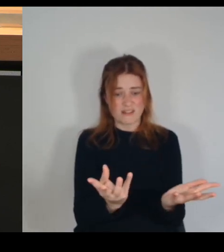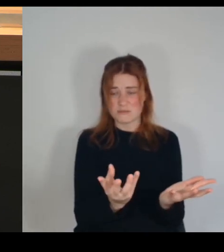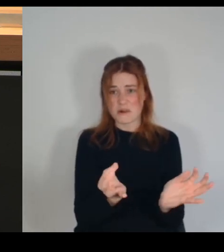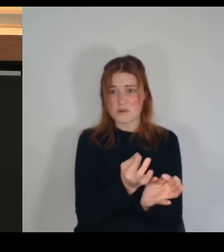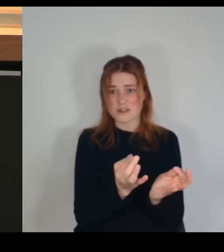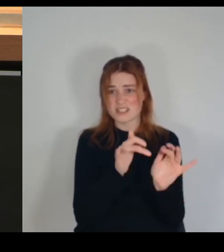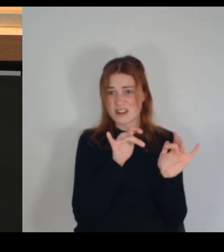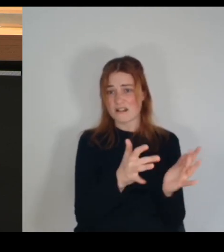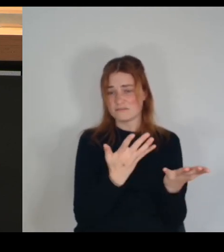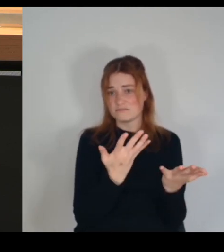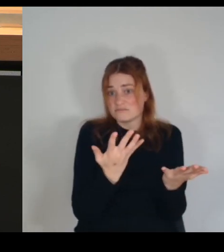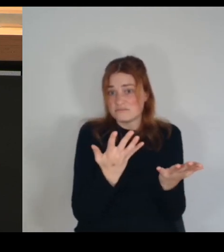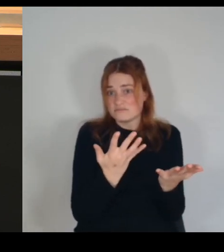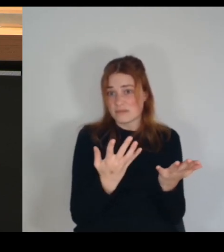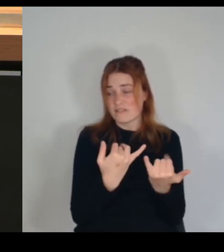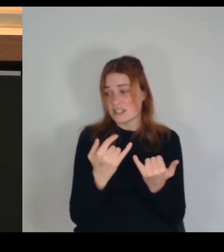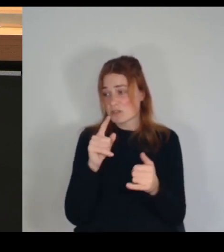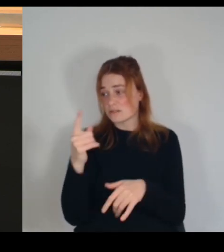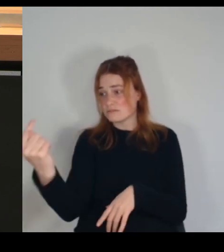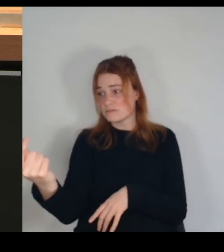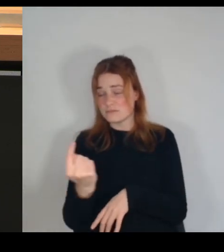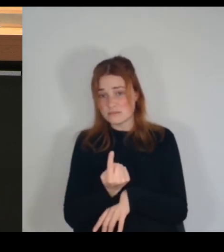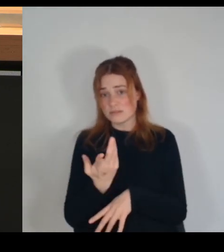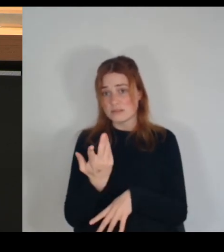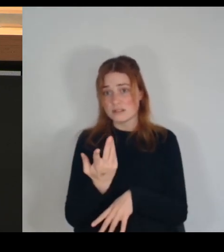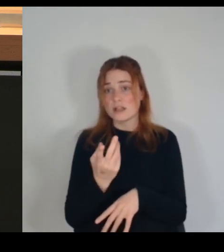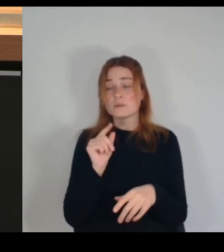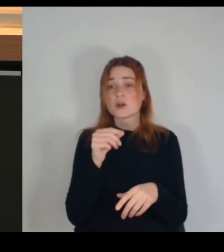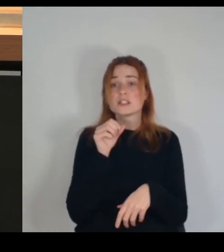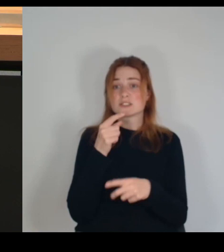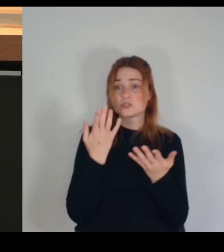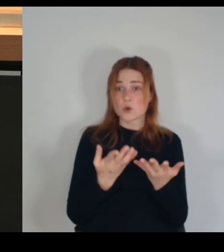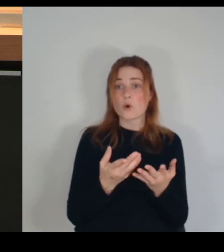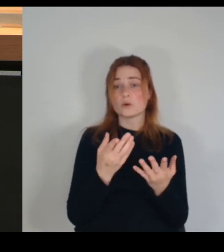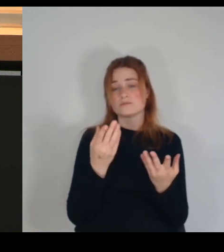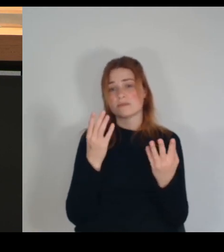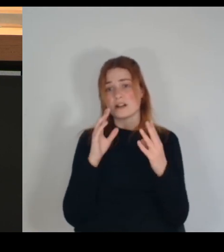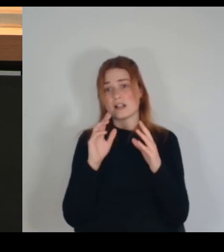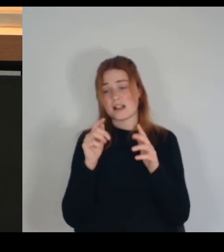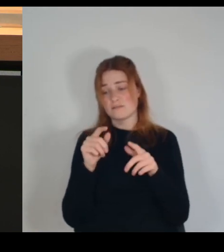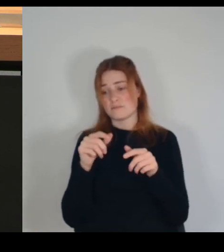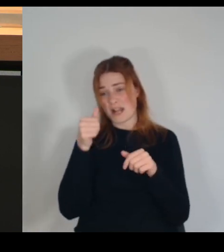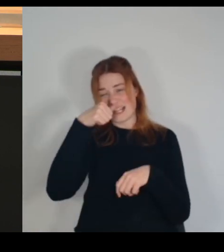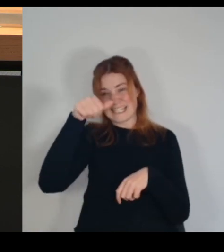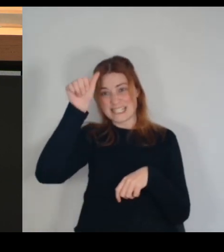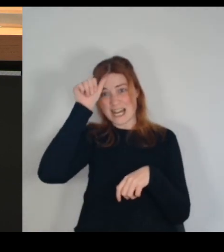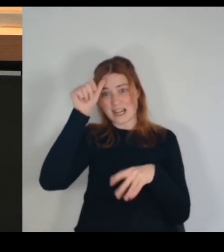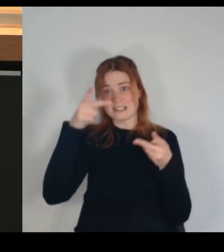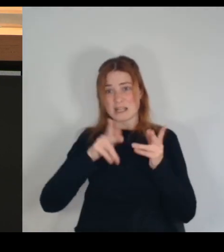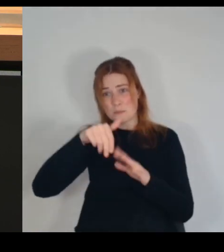Berliner aus ihrem Lebensraum. Das beschleunigte Bauen für Migranten sorgt zwangsläufig dafür, dass immer mehr